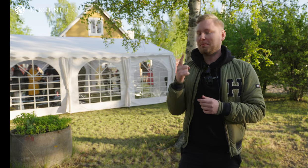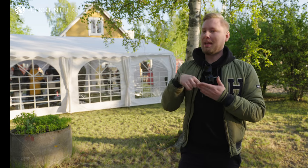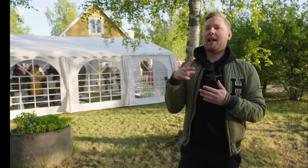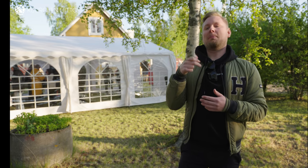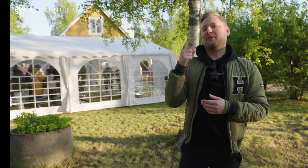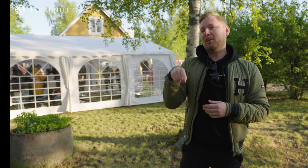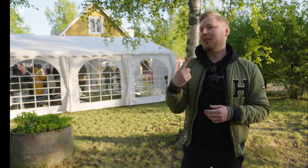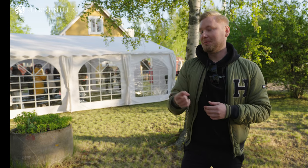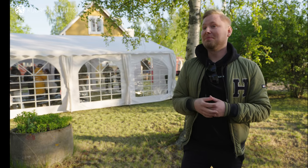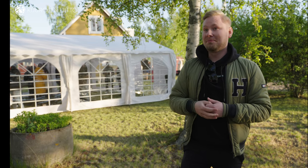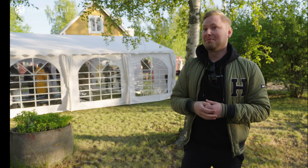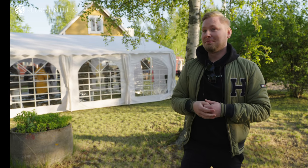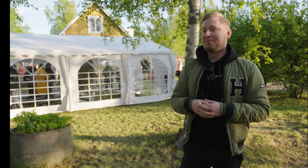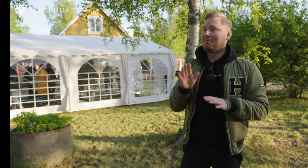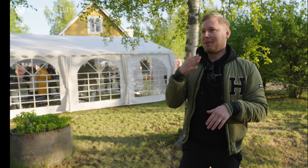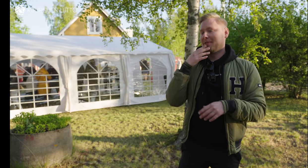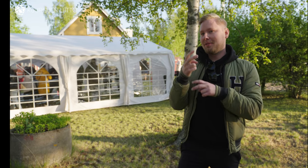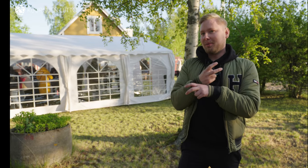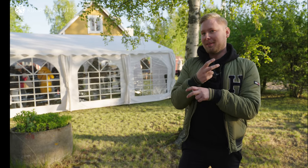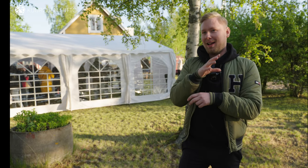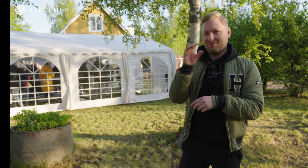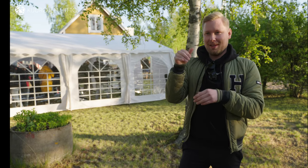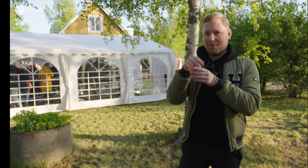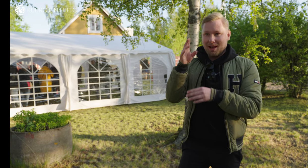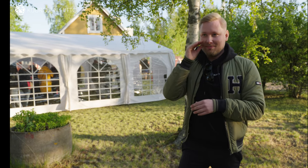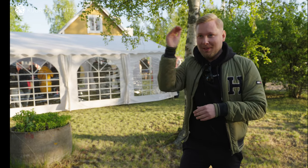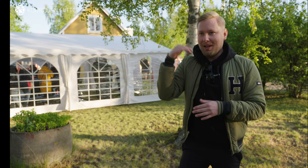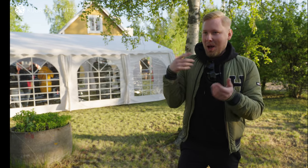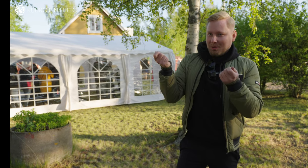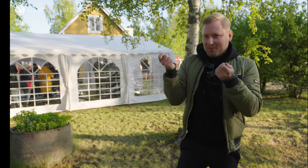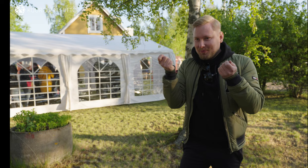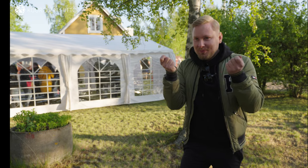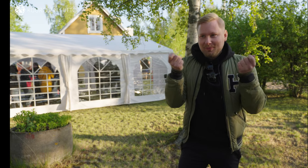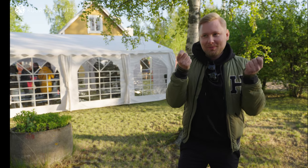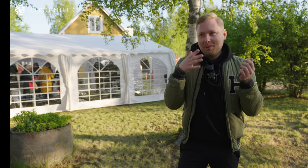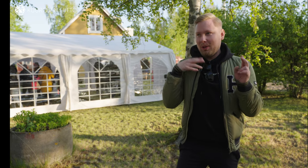Ehdin olla vain vuoden täällä. Se oli hyvä kokemus, kun kaikki jäsenet olivat vanhempia ja yritin johtaa heitä.